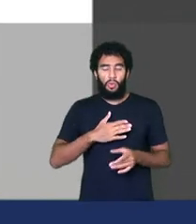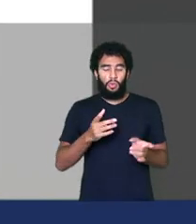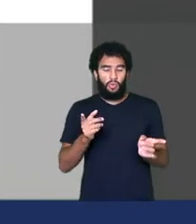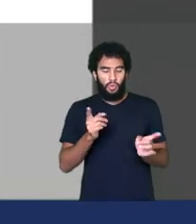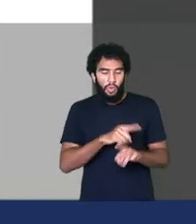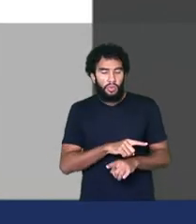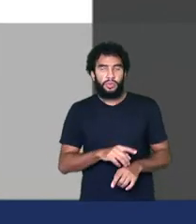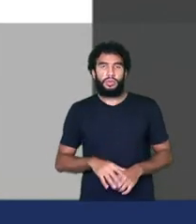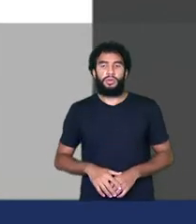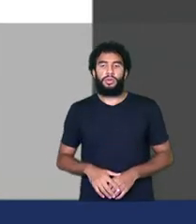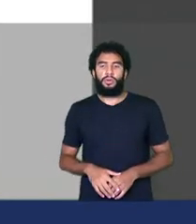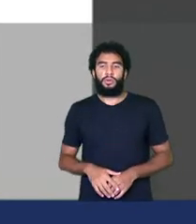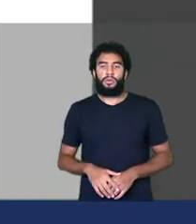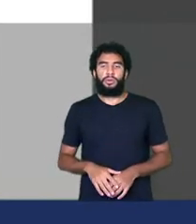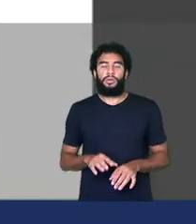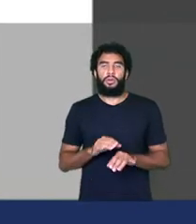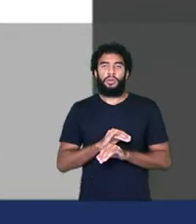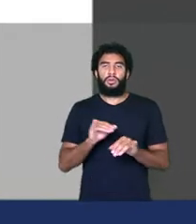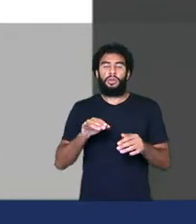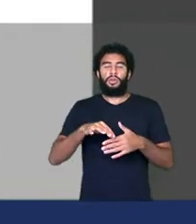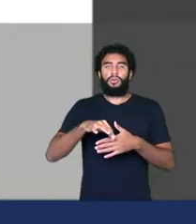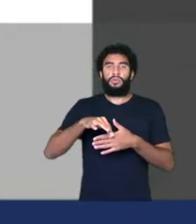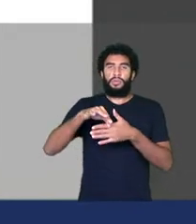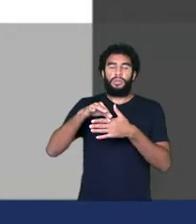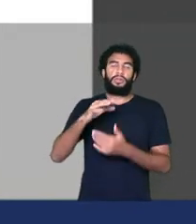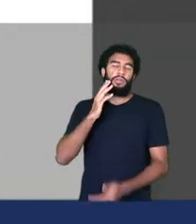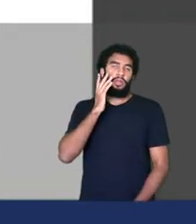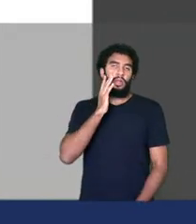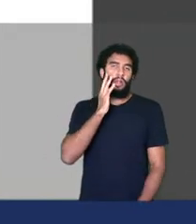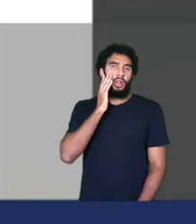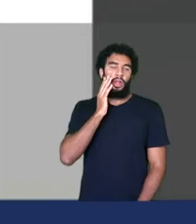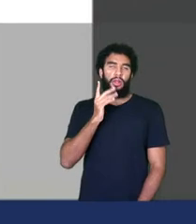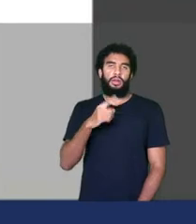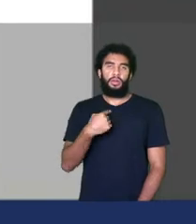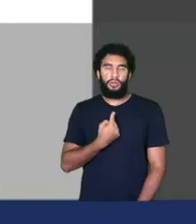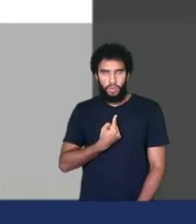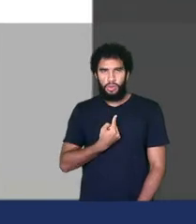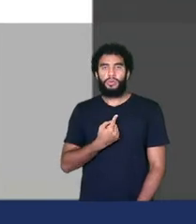CONTRÁRIO E DIZENDO ASSIM AO LIRA E AOS NOSSOS LÍDERES QUE NÓS TEMOS PAUTA, NÓS TEMOS